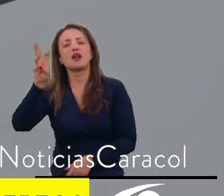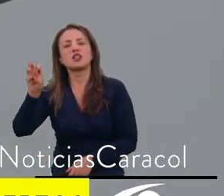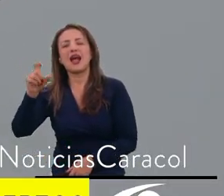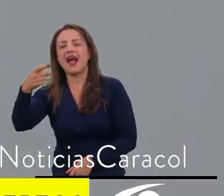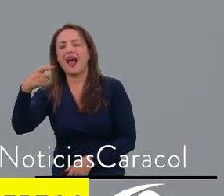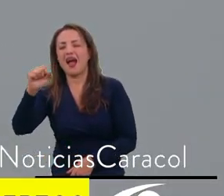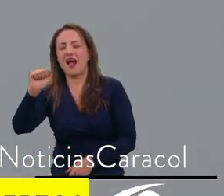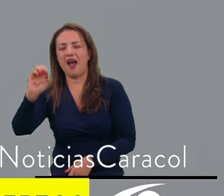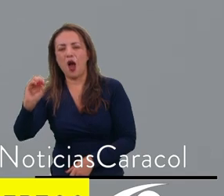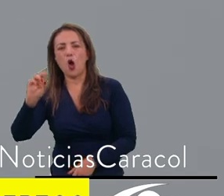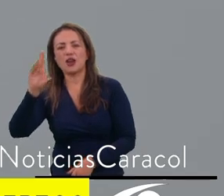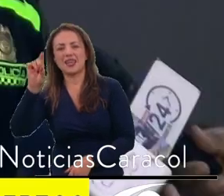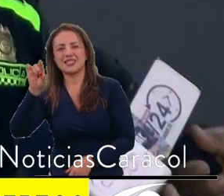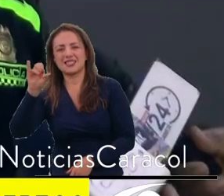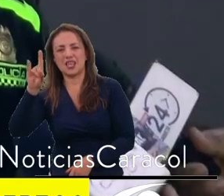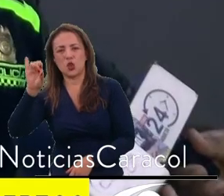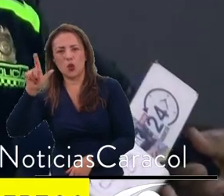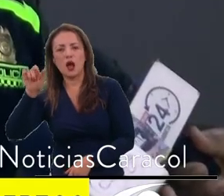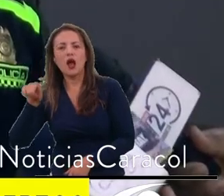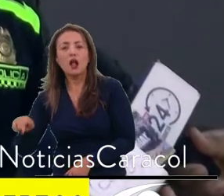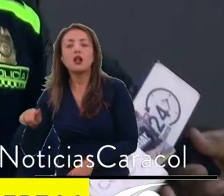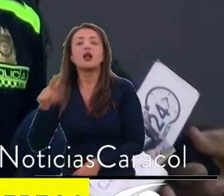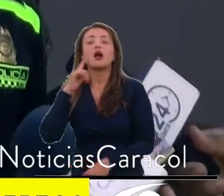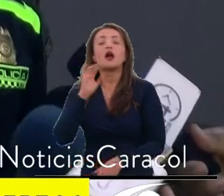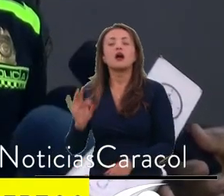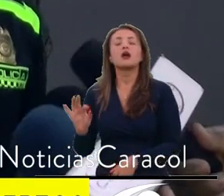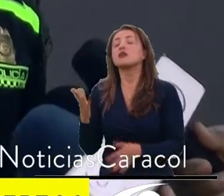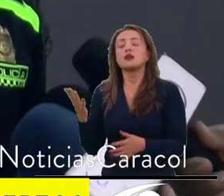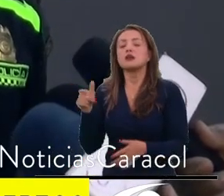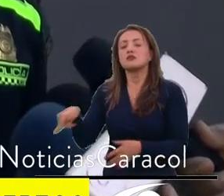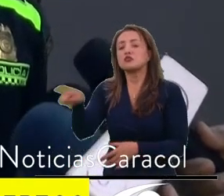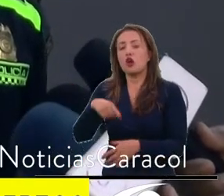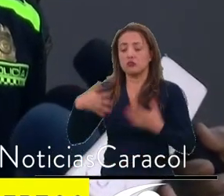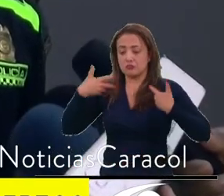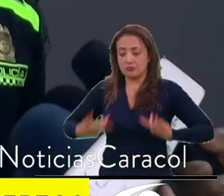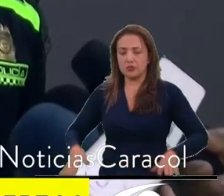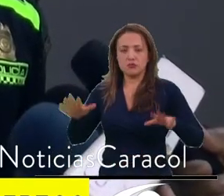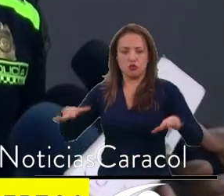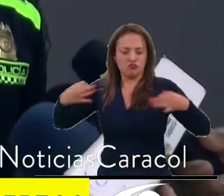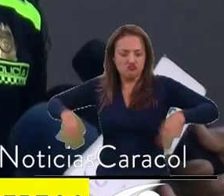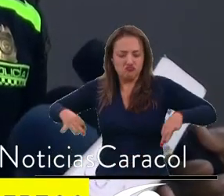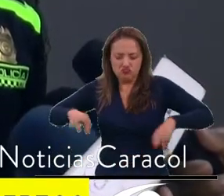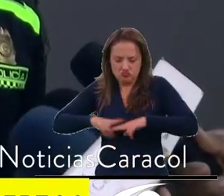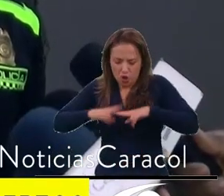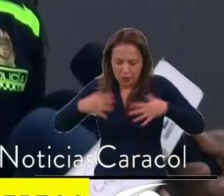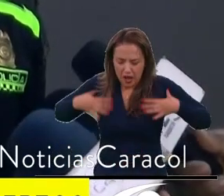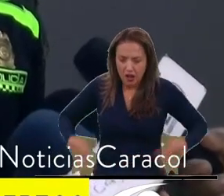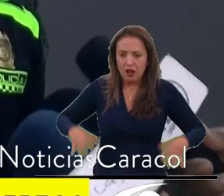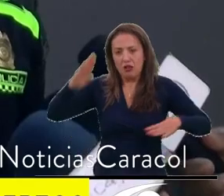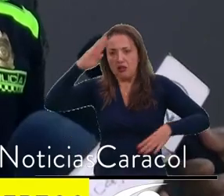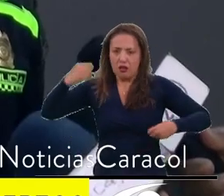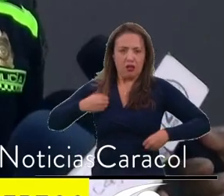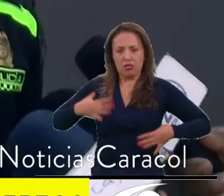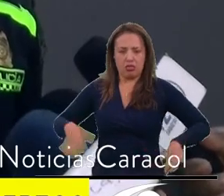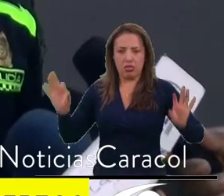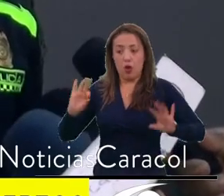cuerpos sin vida, al parecer